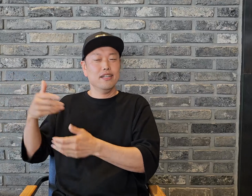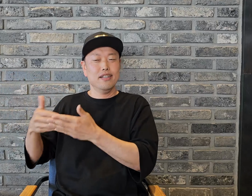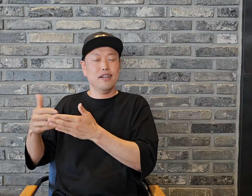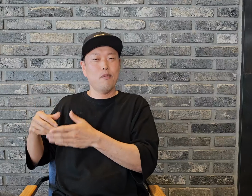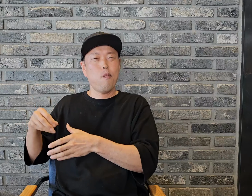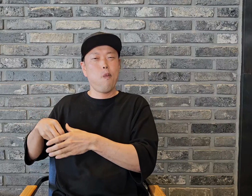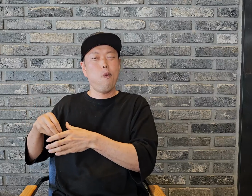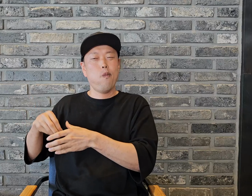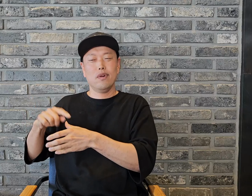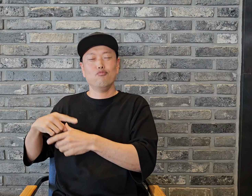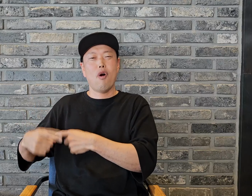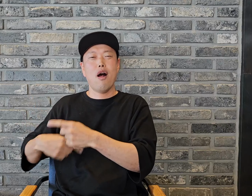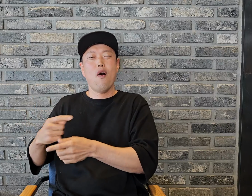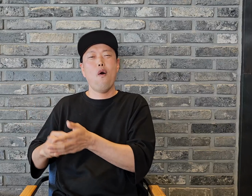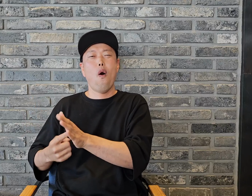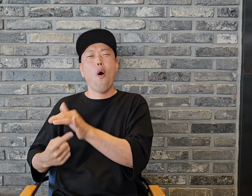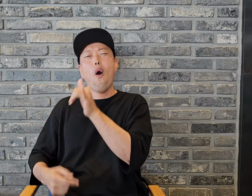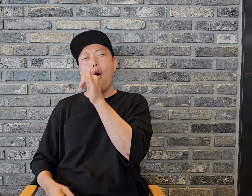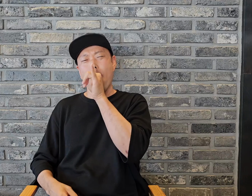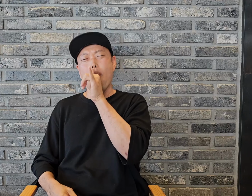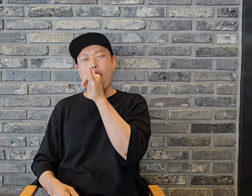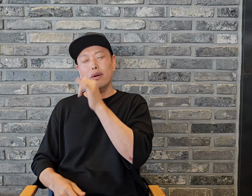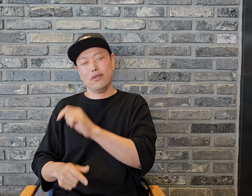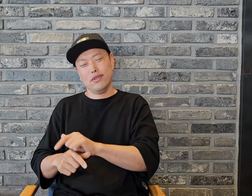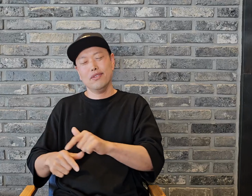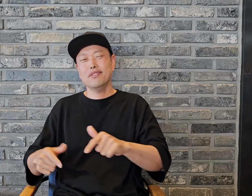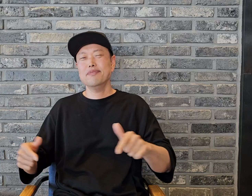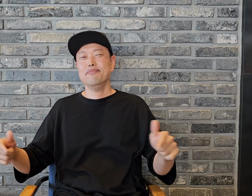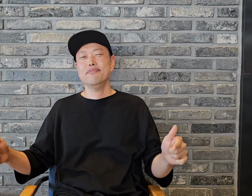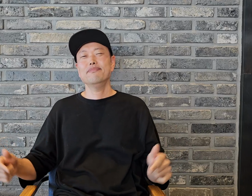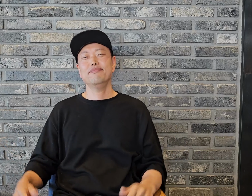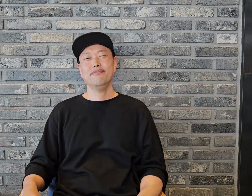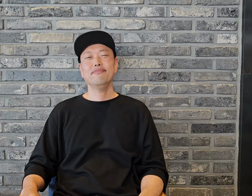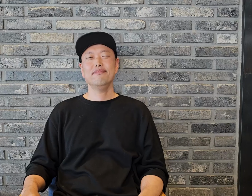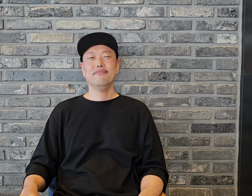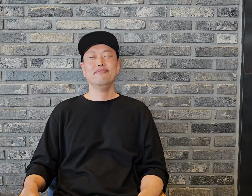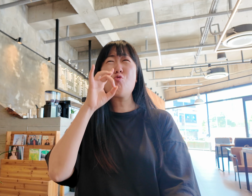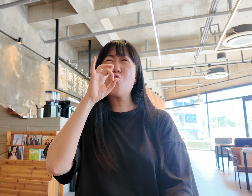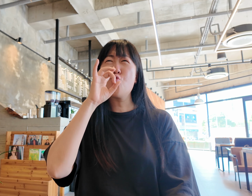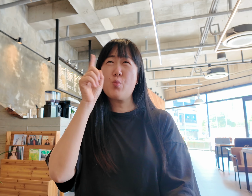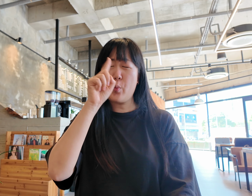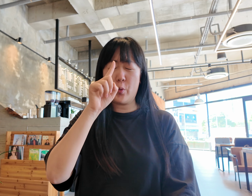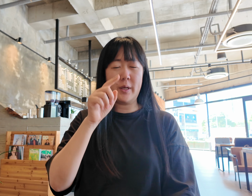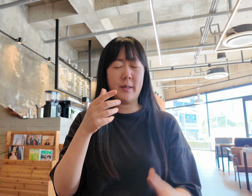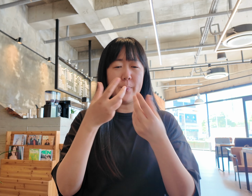para crear contenido. Tengo una pregunta.